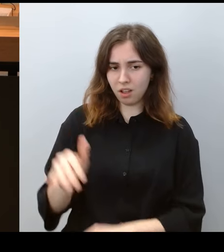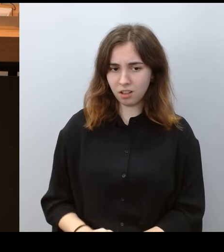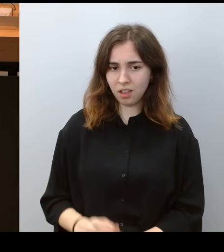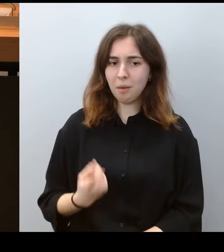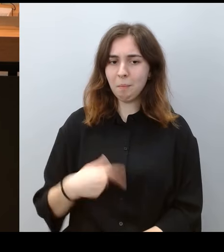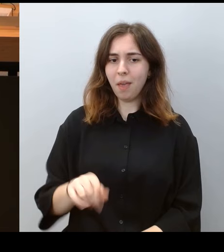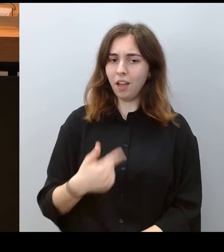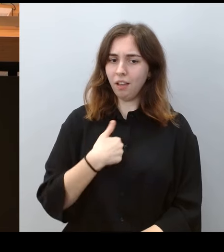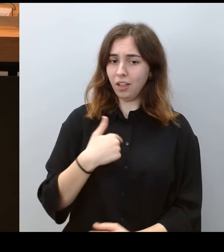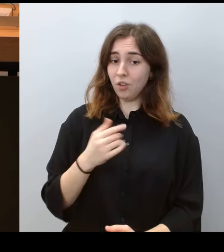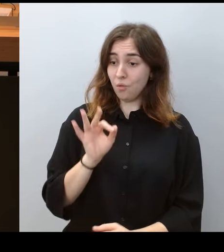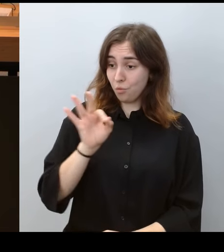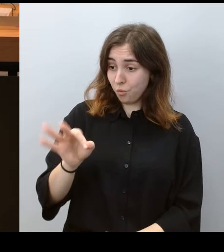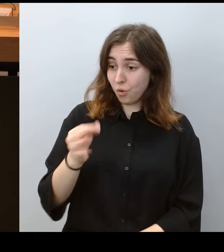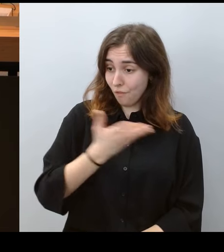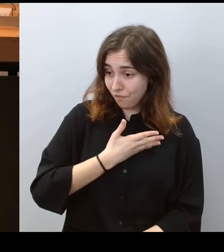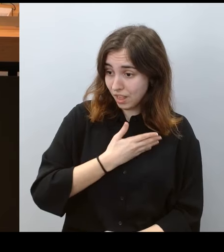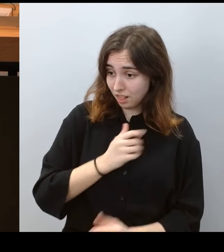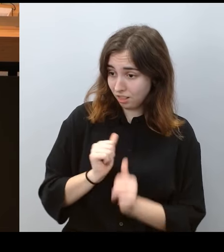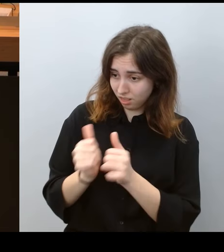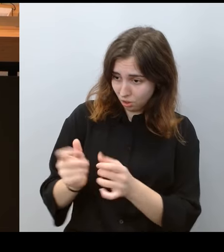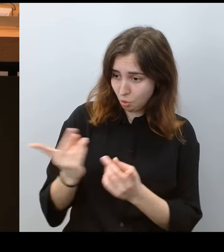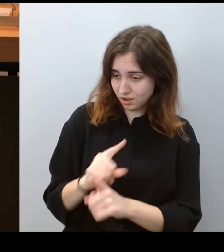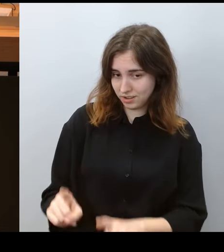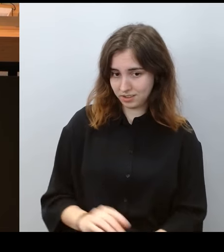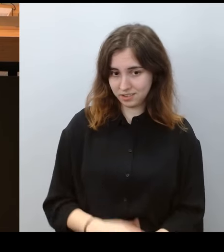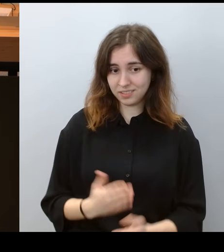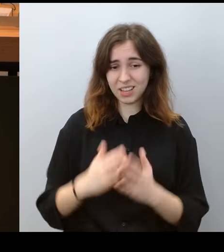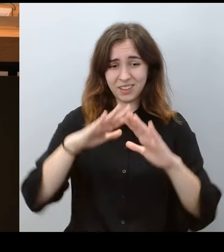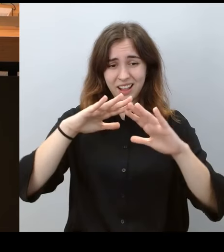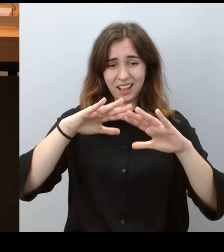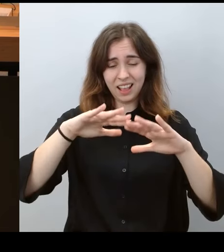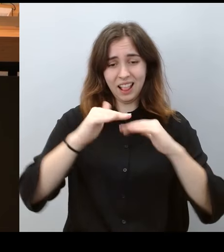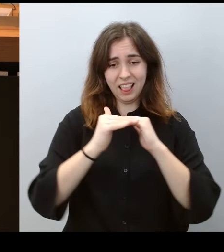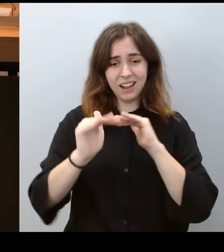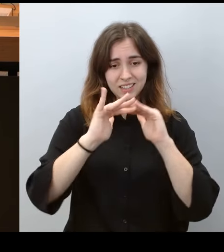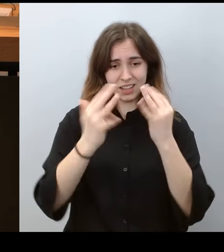Landeshaushalt sind 2 Millionen € für eine zweite 24 Unterkunft etatisiert.